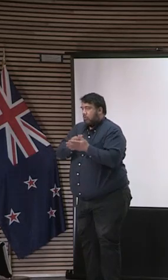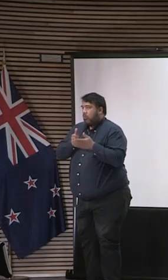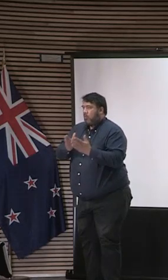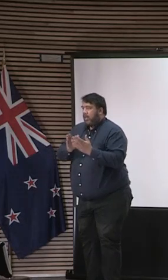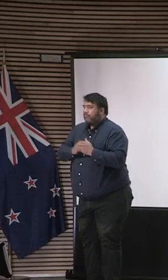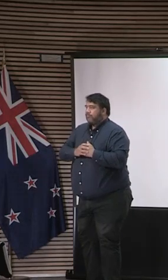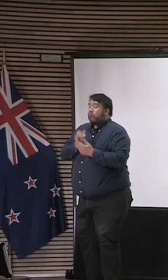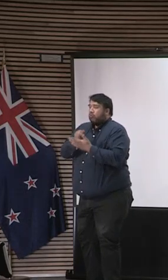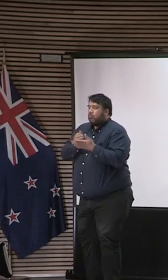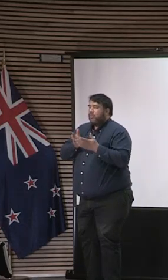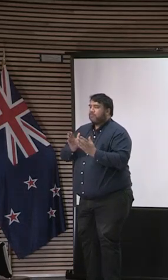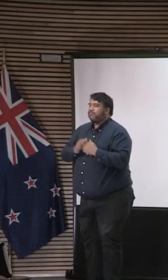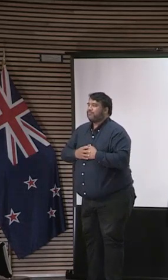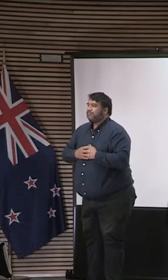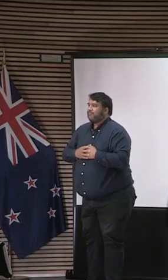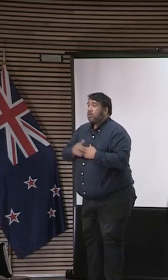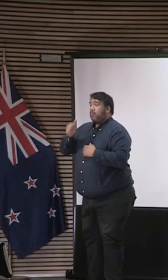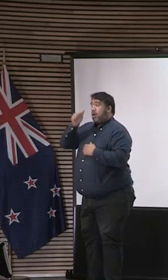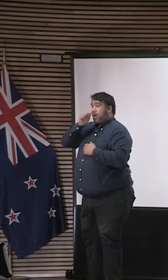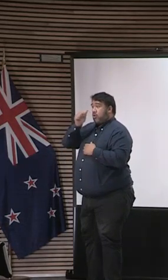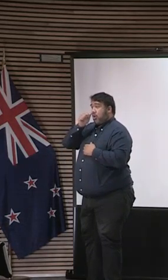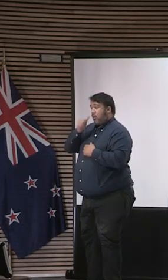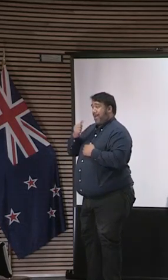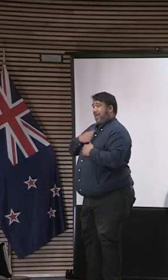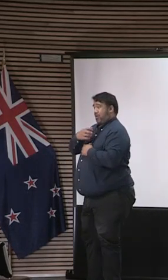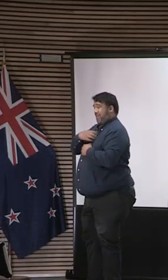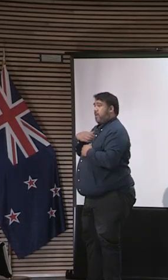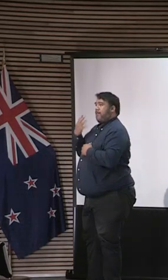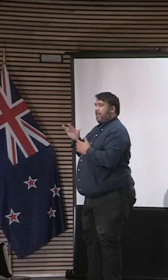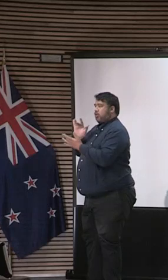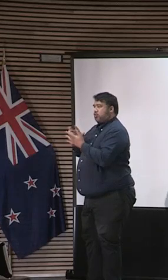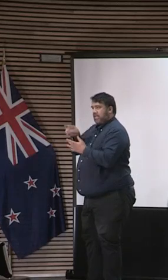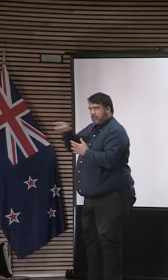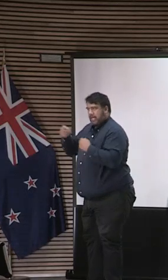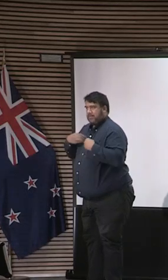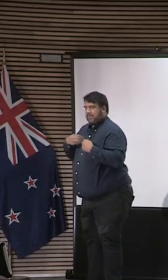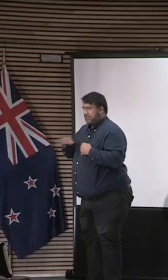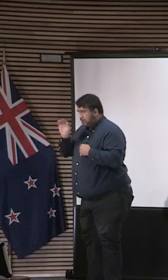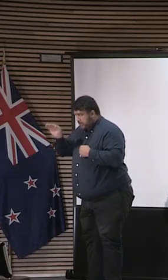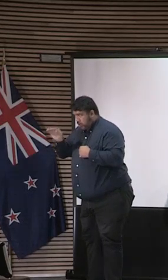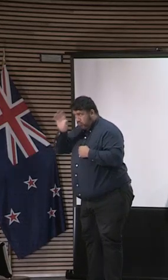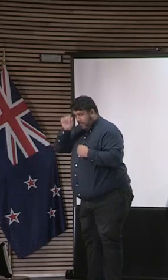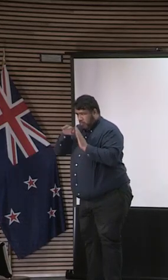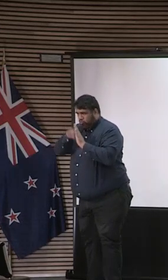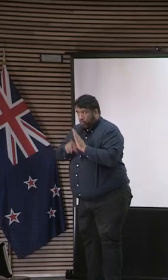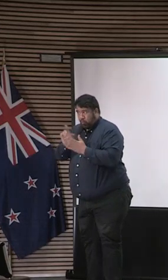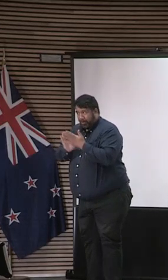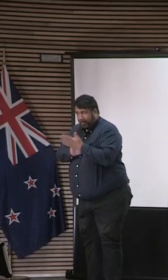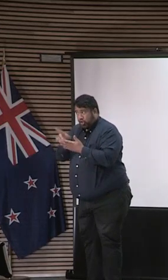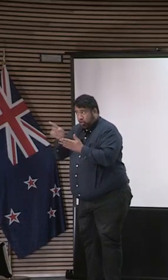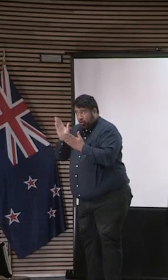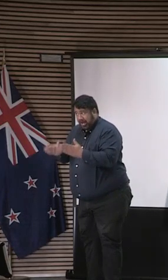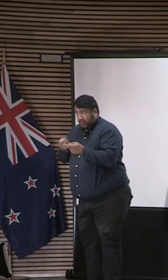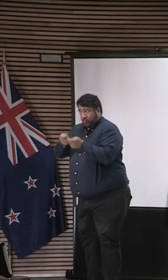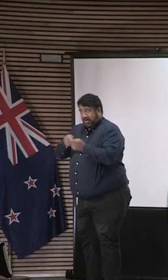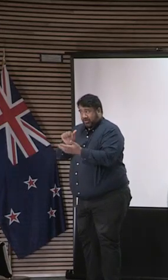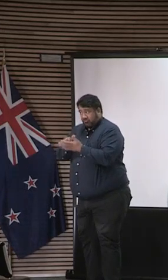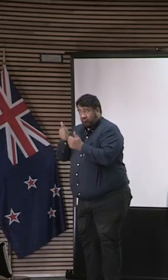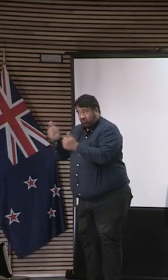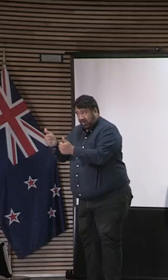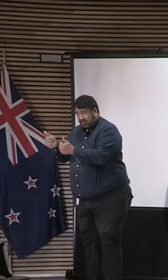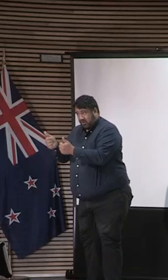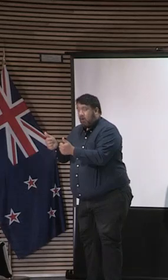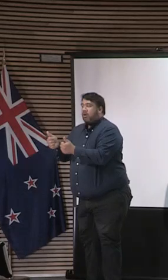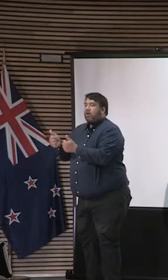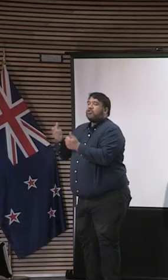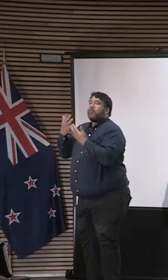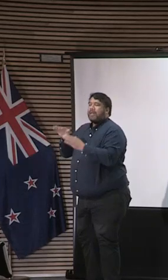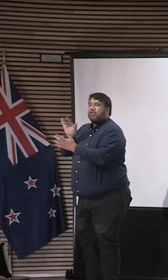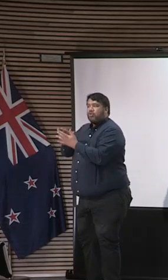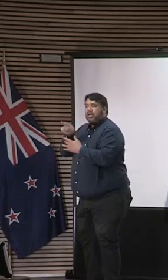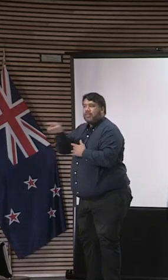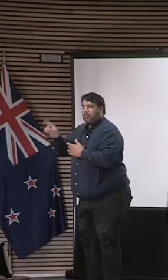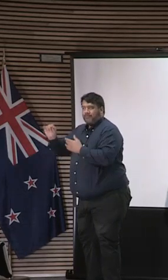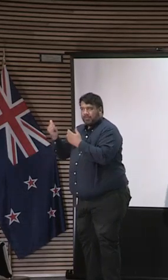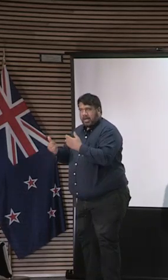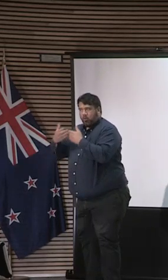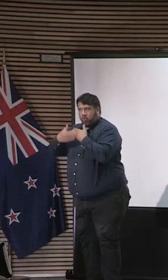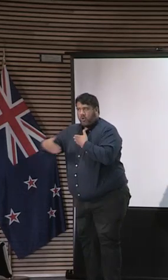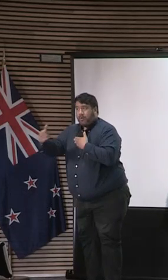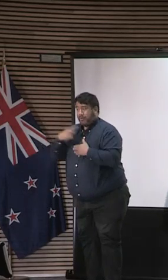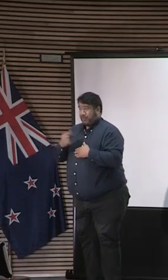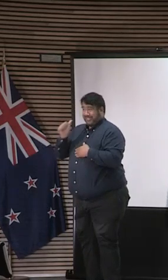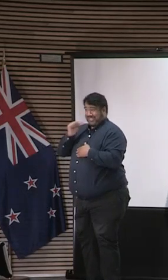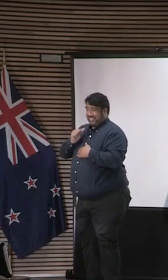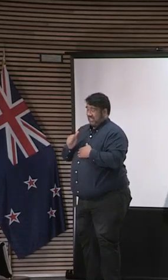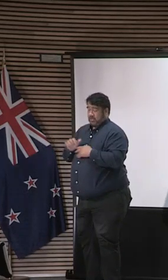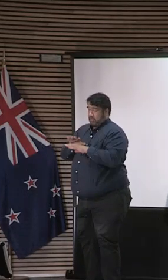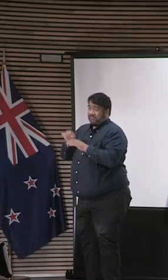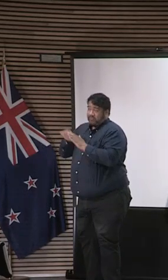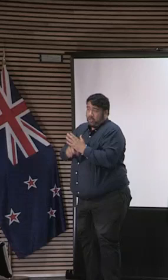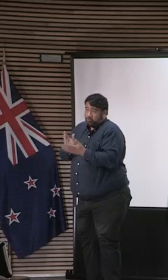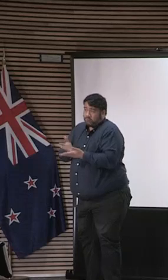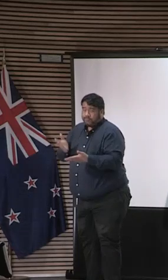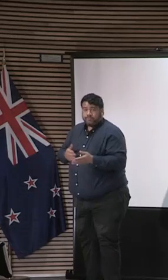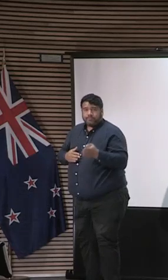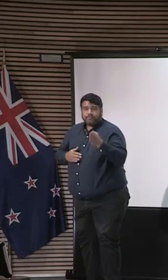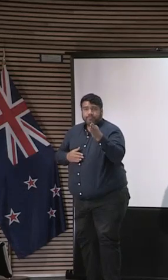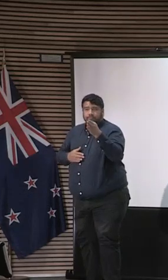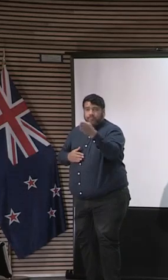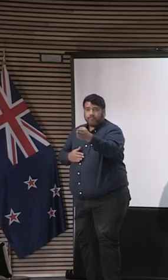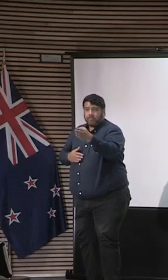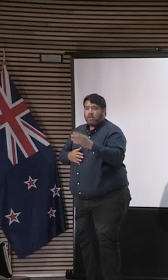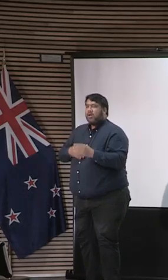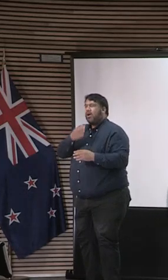ma tena kaore i te tupu tenei